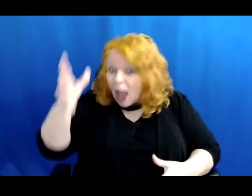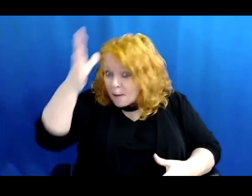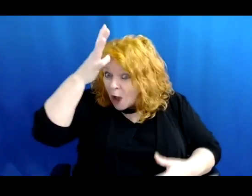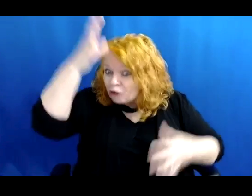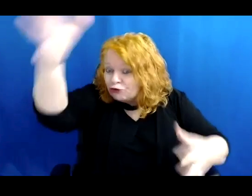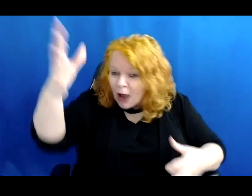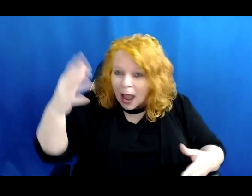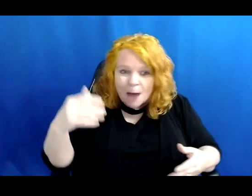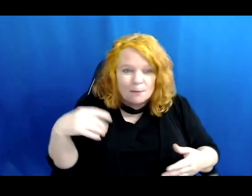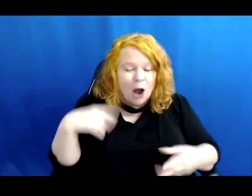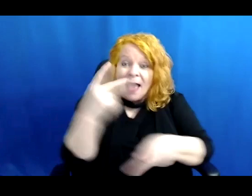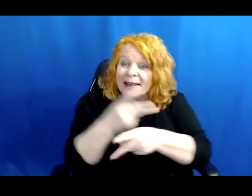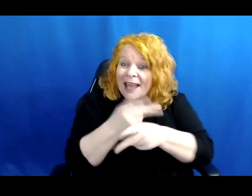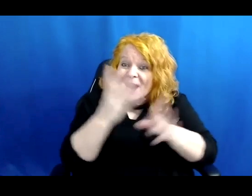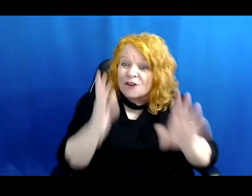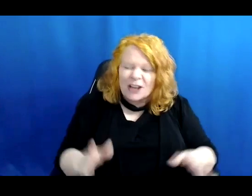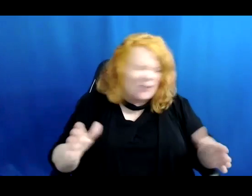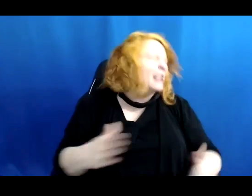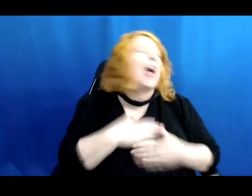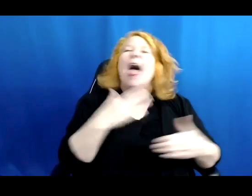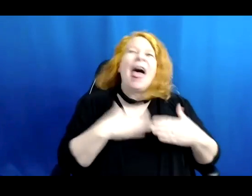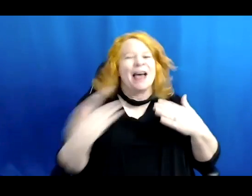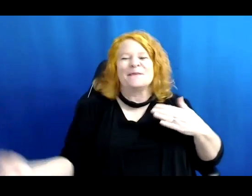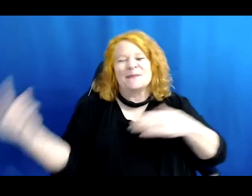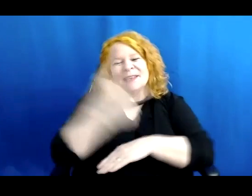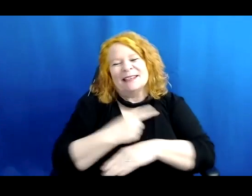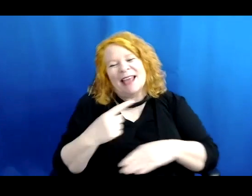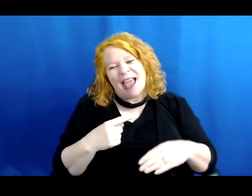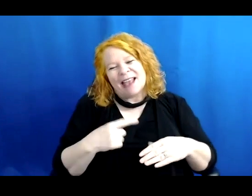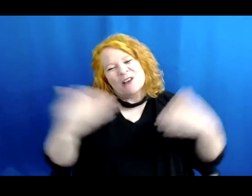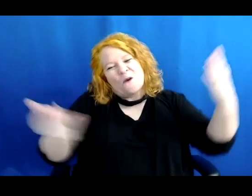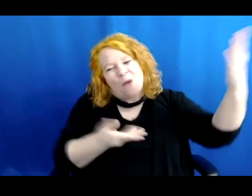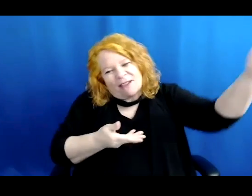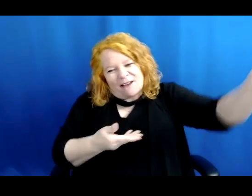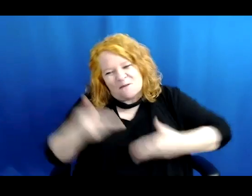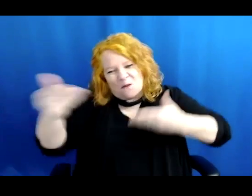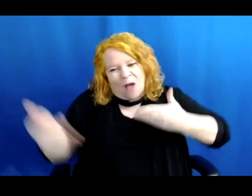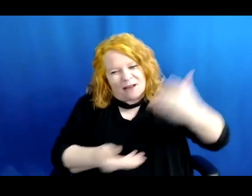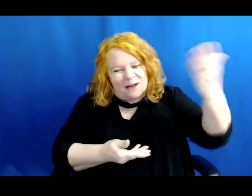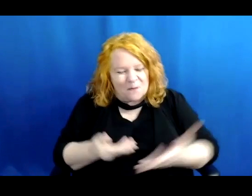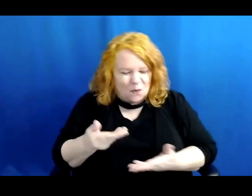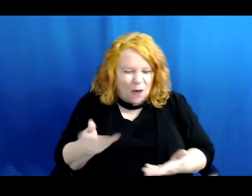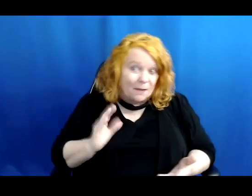carers. Happy days. Welcome, welcome to our story time show.